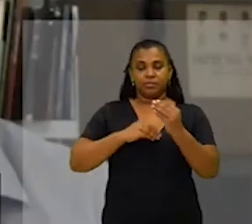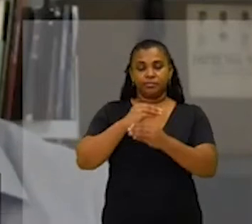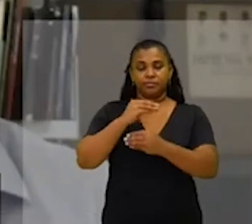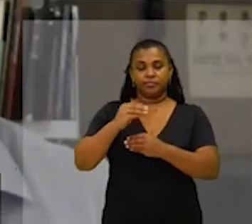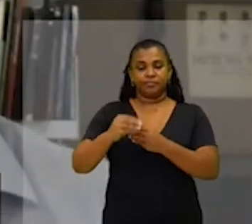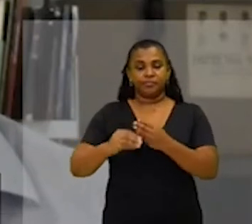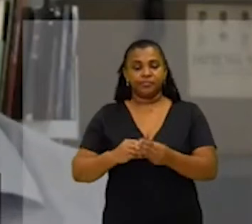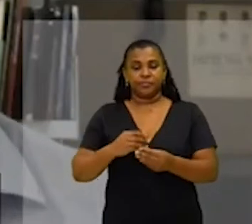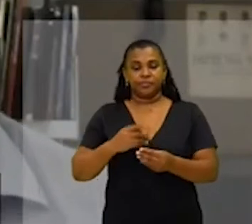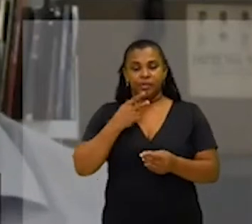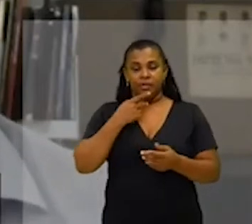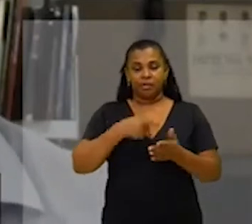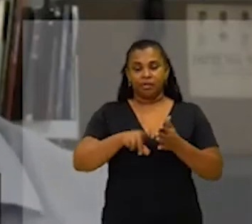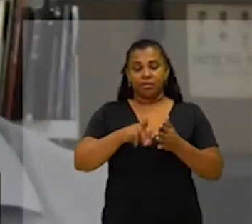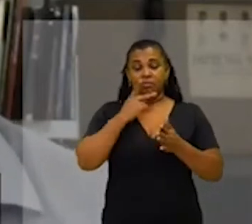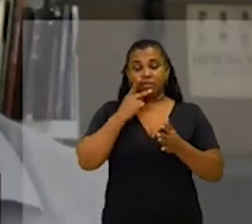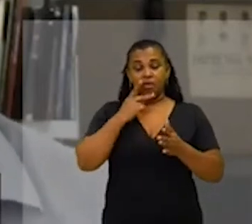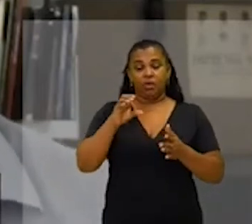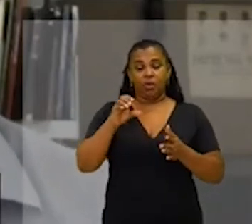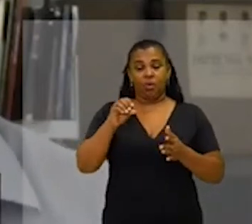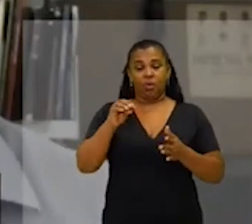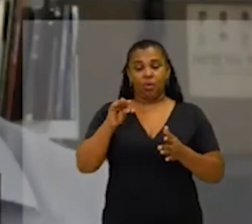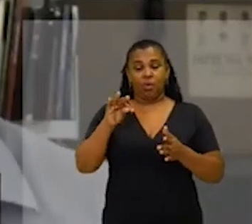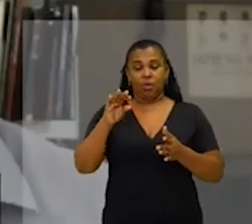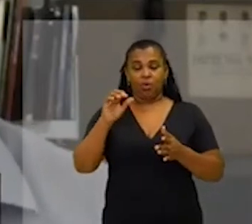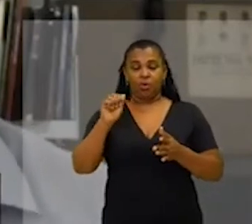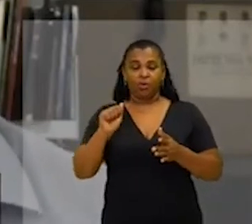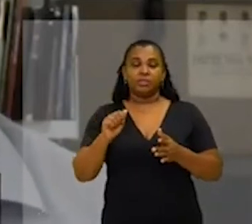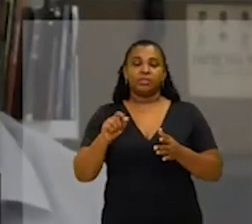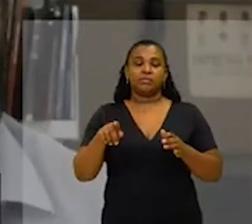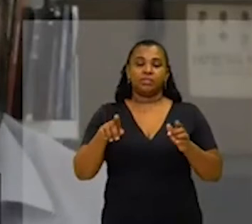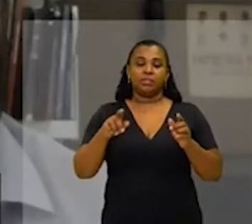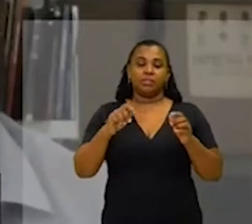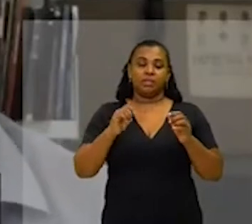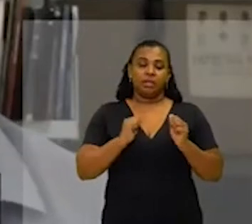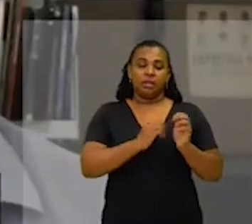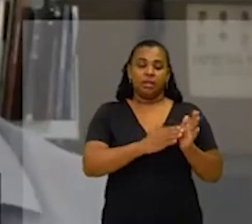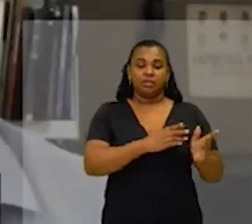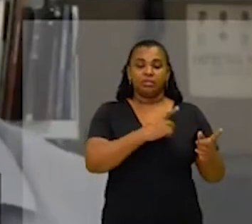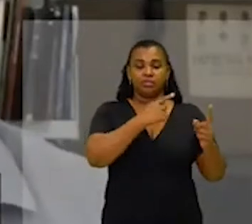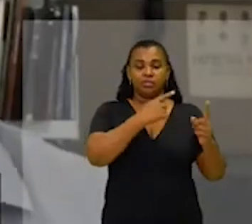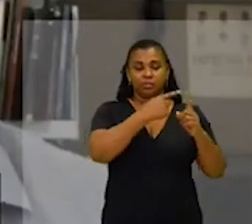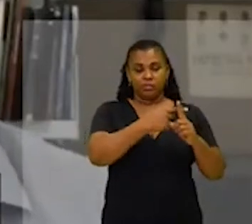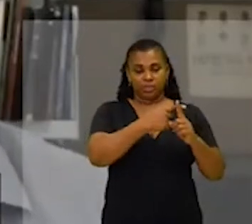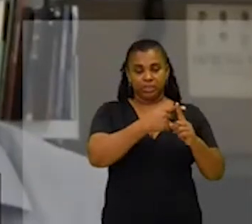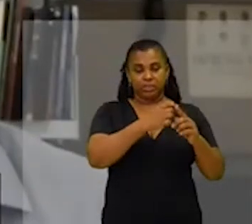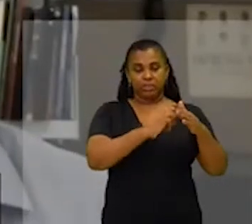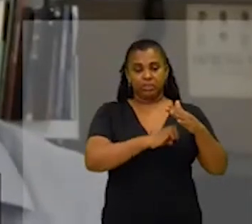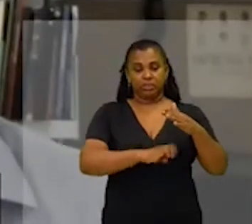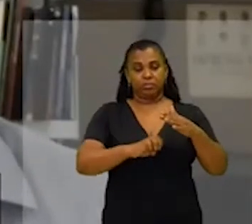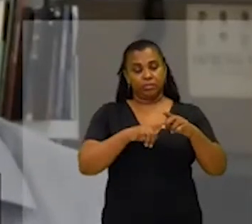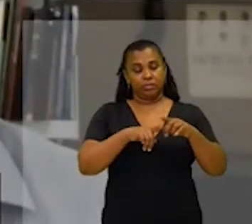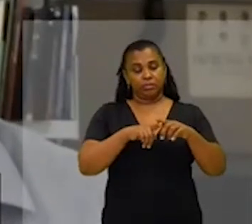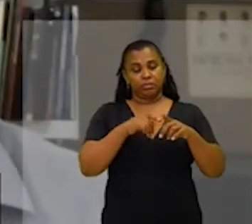de quotas e ações afirmativas tanto na esfera pública quanto nas empresas privadas então é